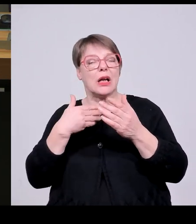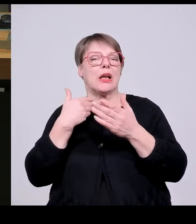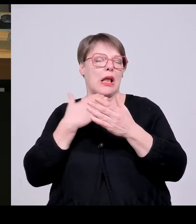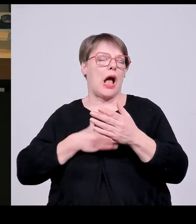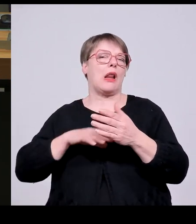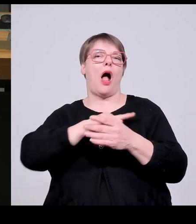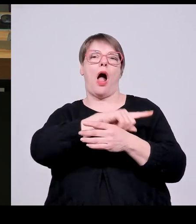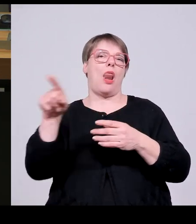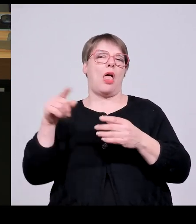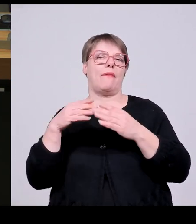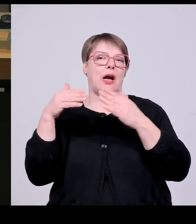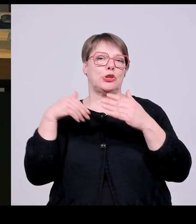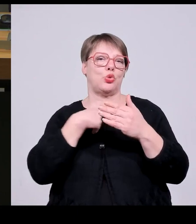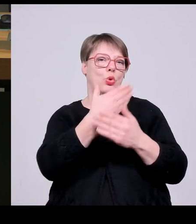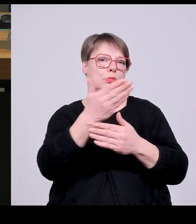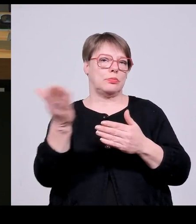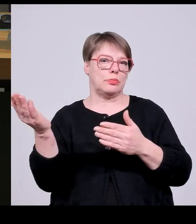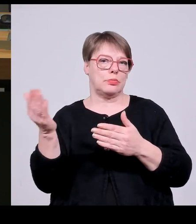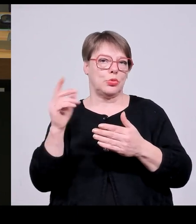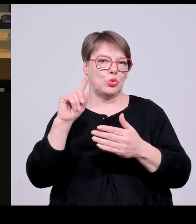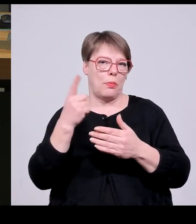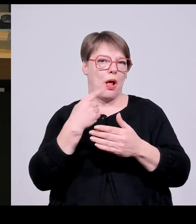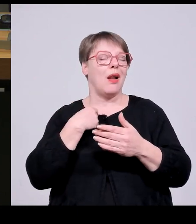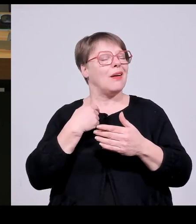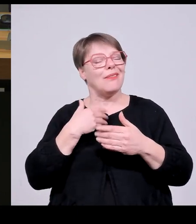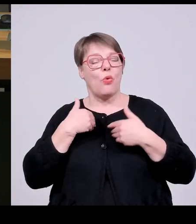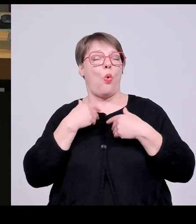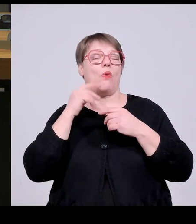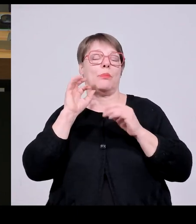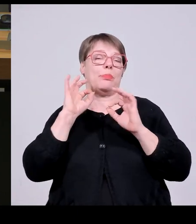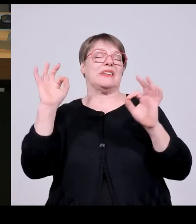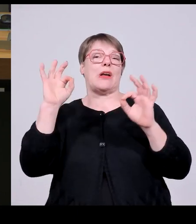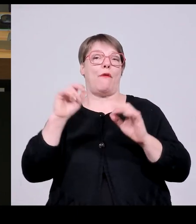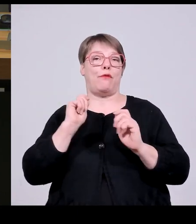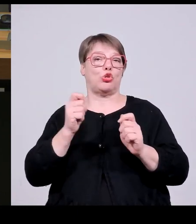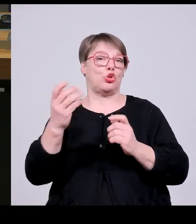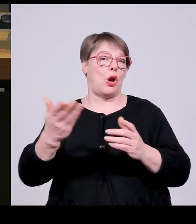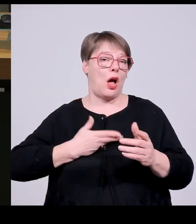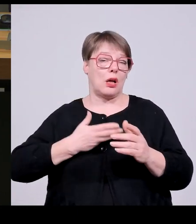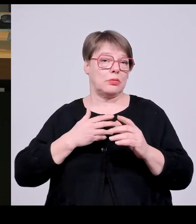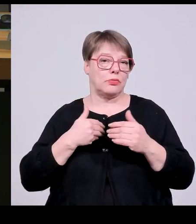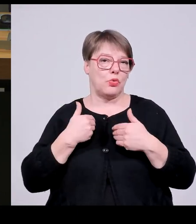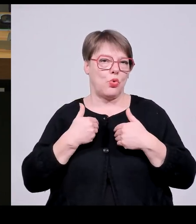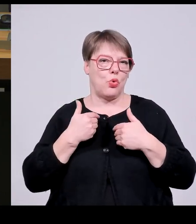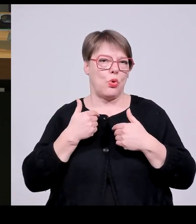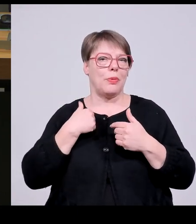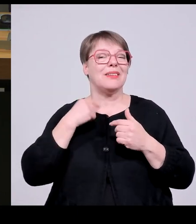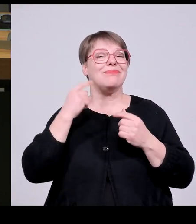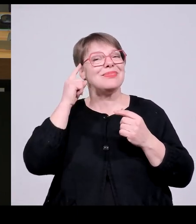ihre Antworten und bin gespannt auf den gemeinsamen Lösungsweg, den wir finden. Wenn Sie sagen wollen, es interessiert S, Herr Luchs, wenn Sie den Wählerinnen und